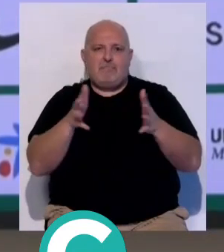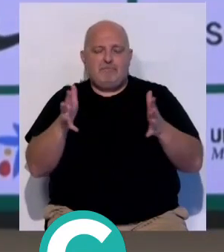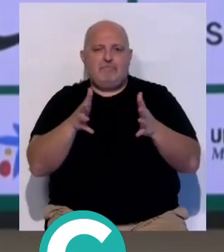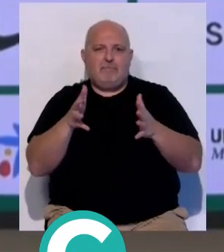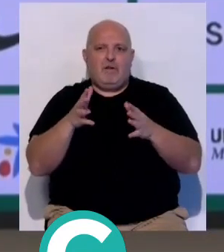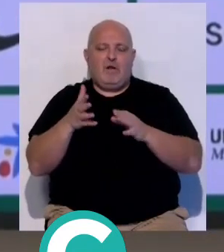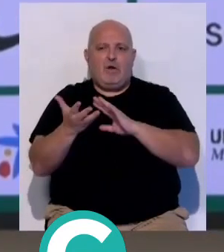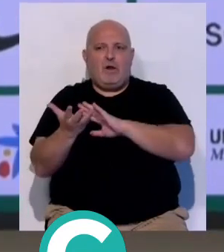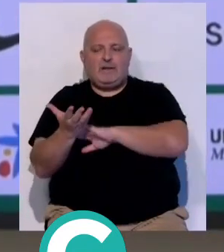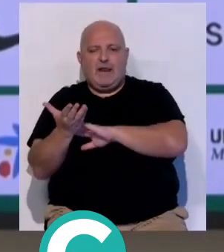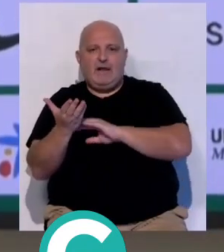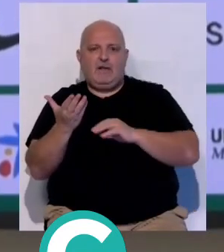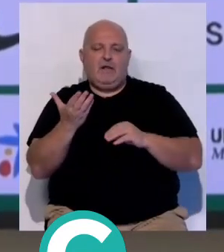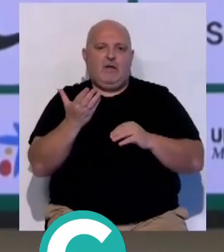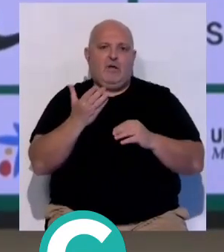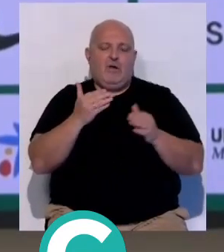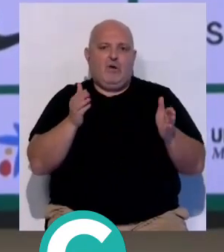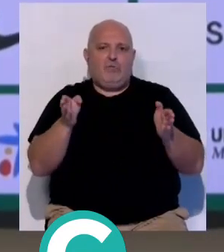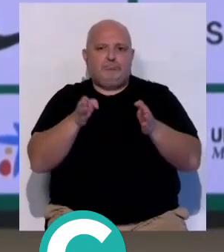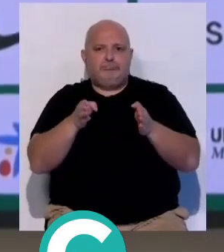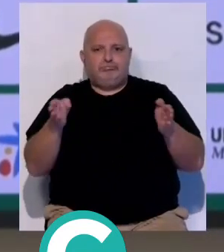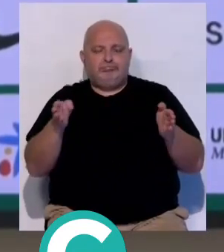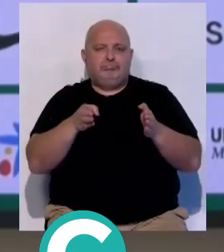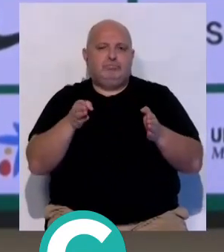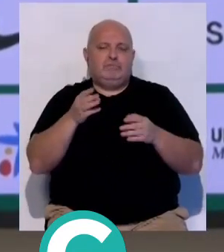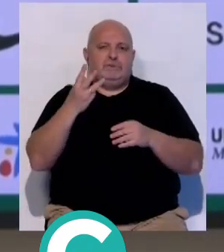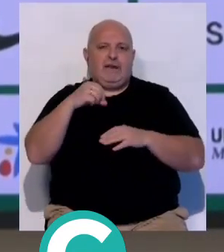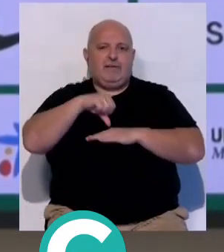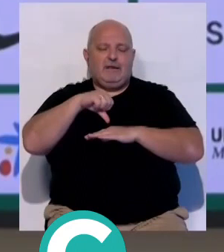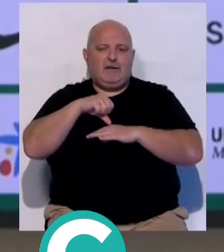con un lateral a veces puede ser con un extremo podemos jugar con tres centrales podemos jugar